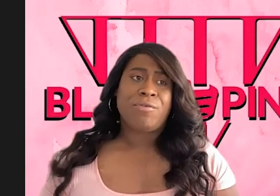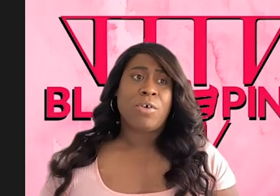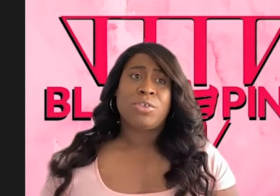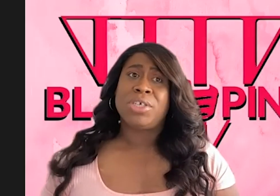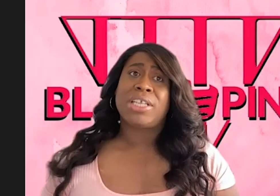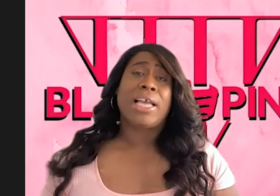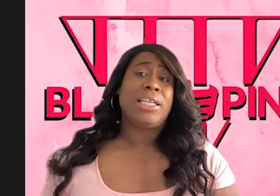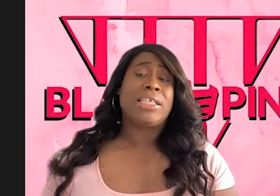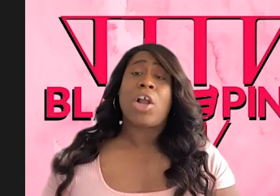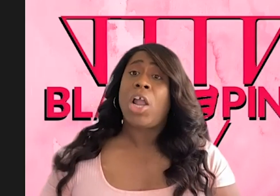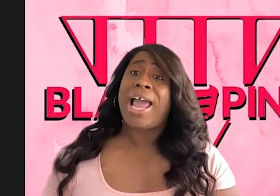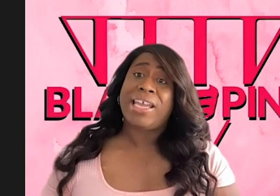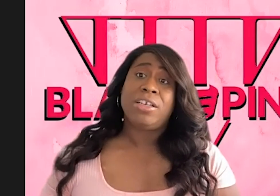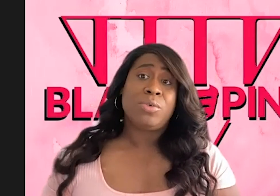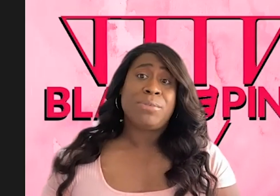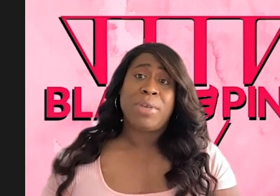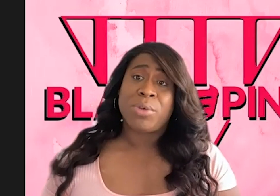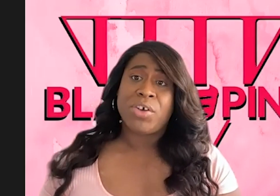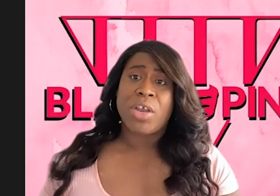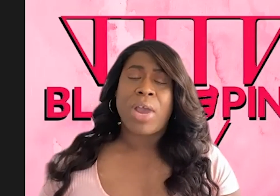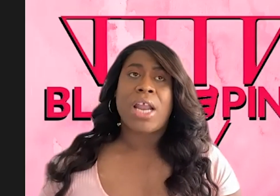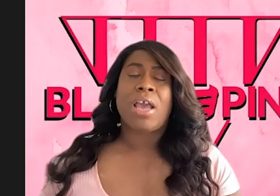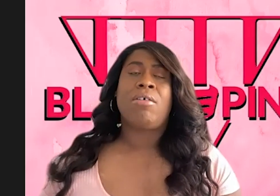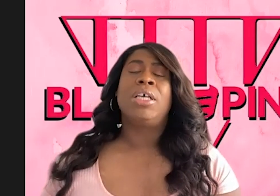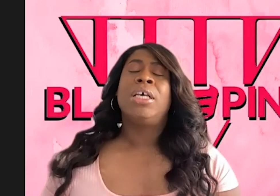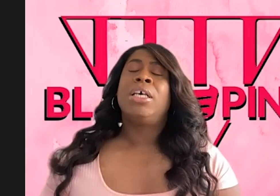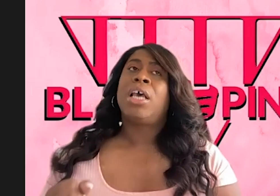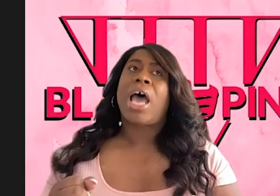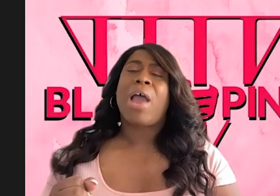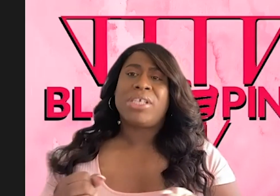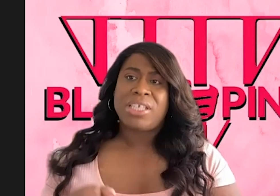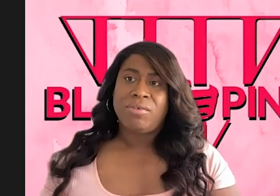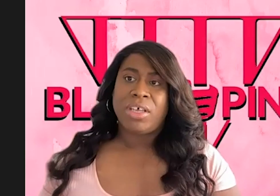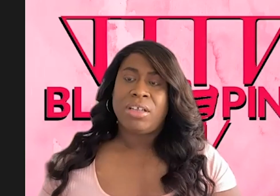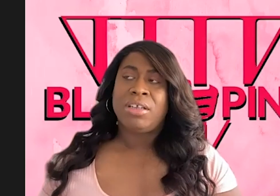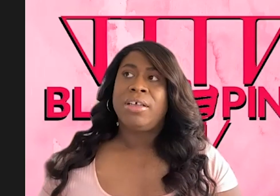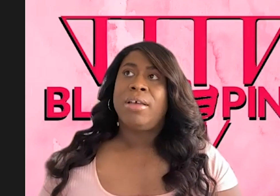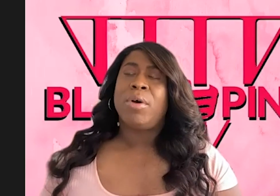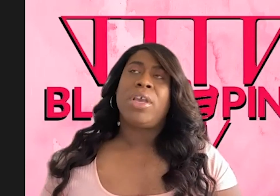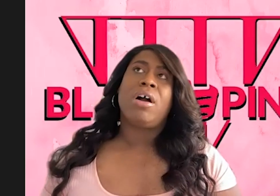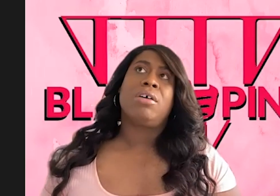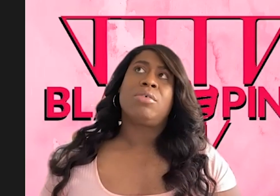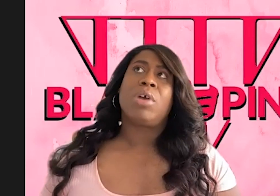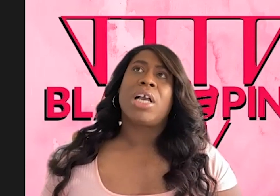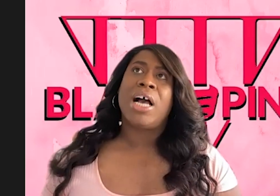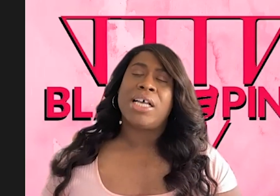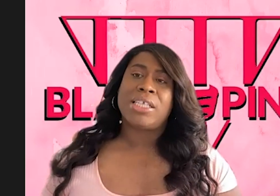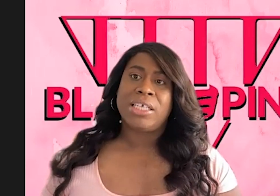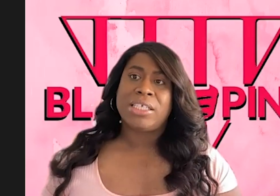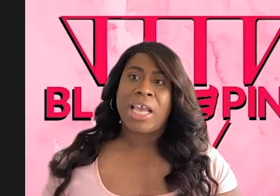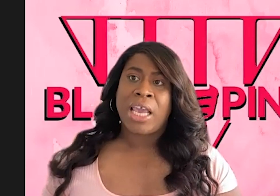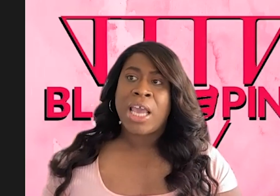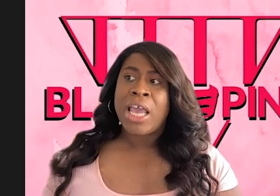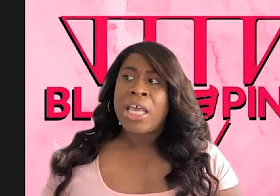Y para la gente que es como escuchar, todo lo que puedo hacer es ser resiliente ahora mismo. Lo recibo. Pero también decimos constantemente: